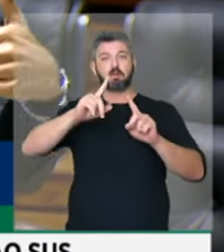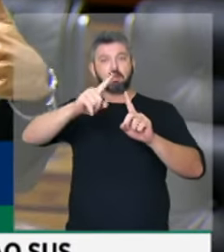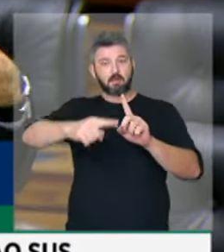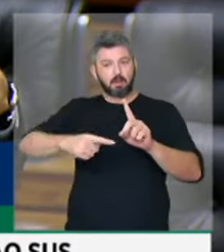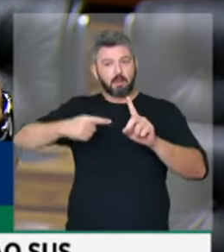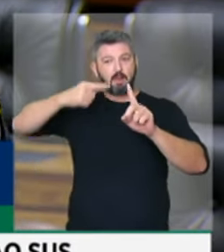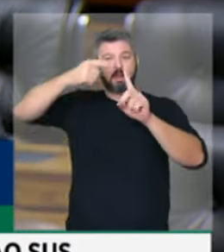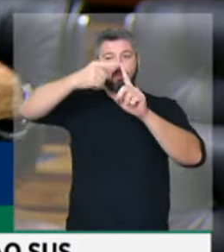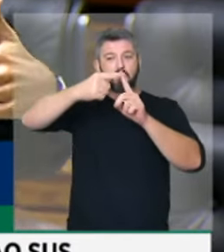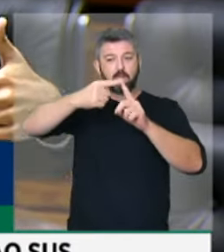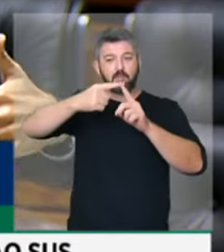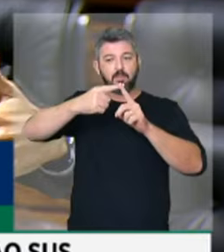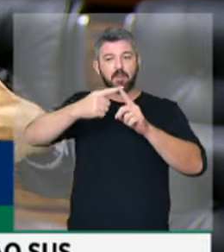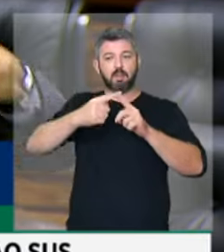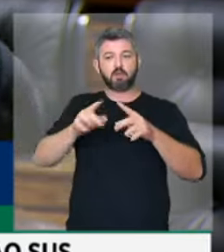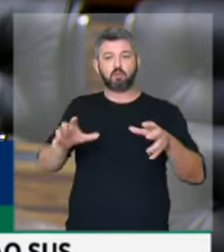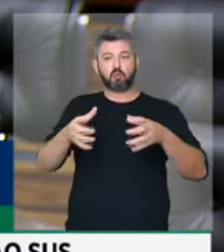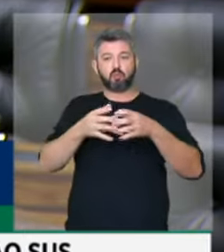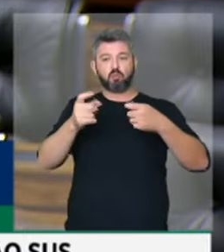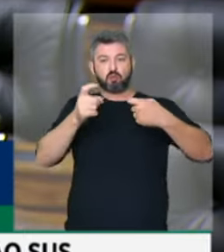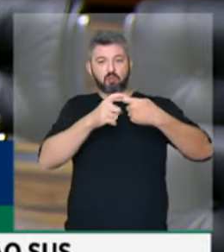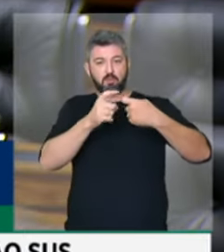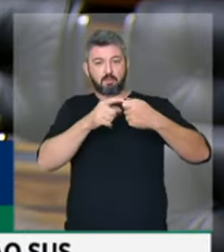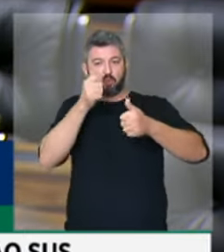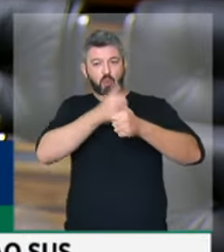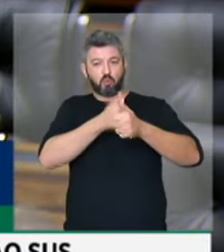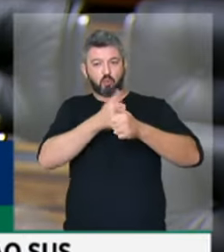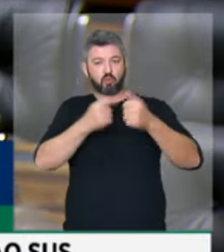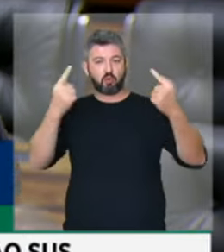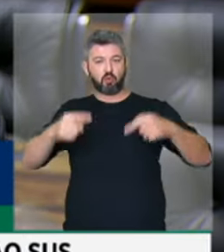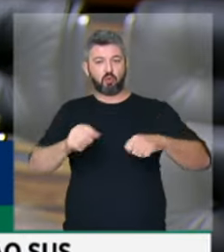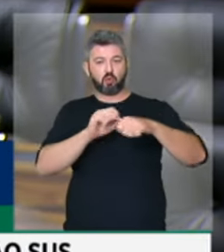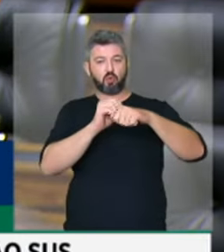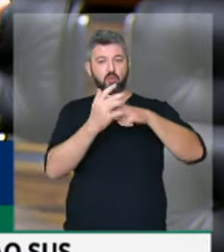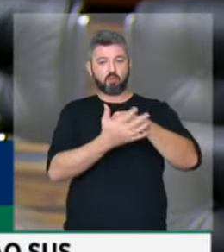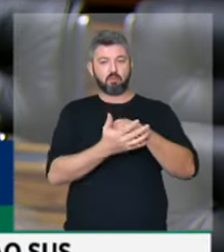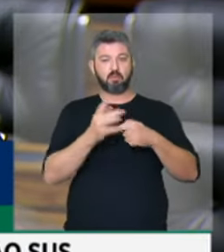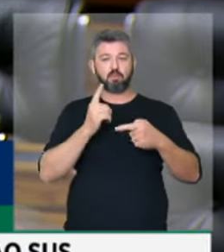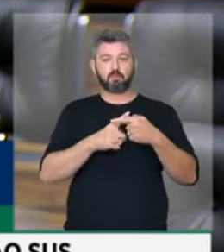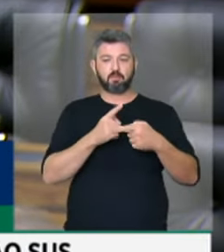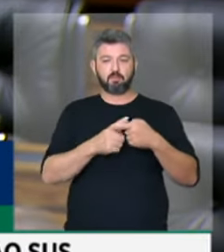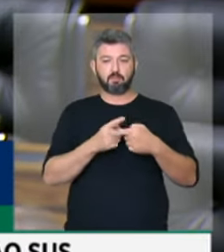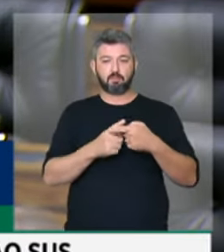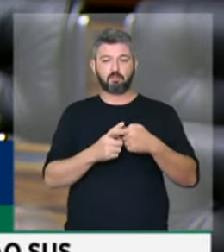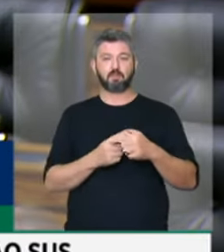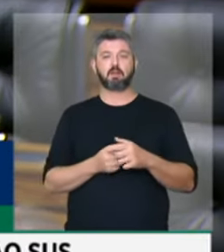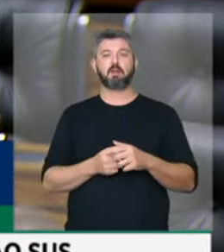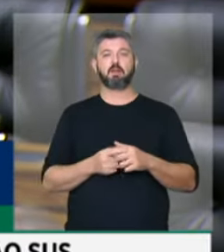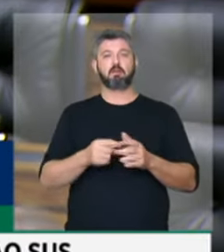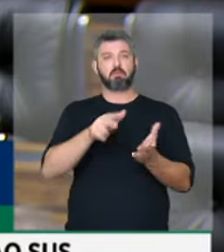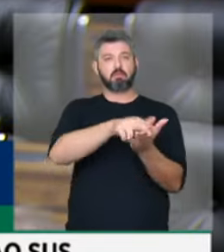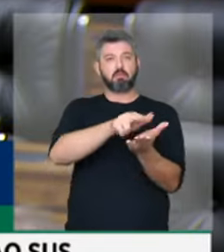CORONAVÍRUS. PORQUE A HORA QUE A GENTE INSTALA UMA UNIDADE DE UTI OU UM HOSPITAL FALTA O COMPONENTE HUMANO. E AQUI NO BRASIL MESMO ESTÁ